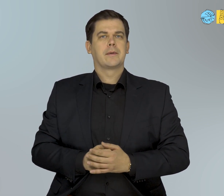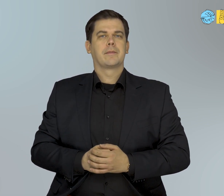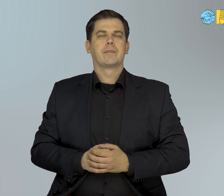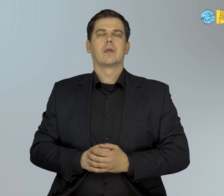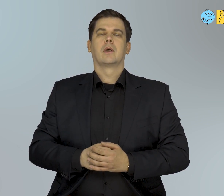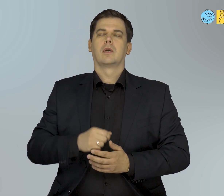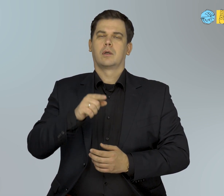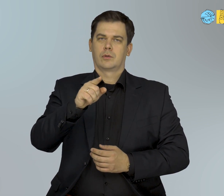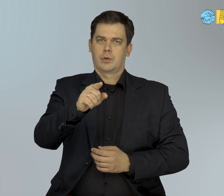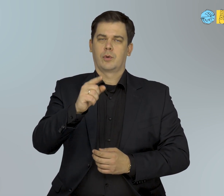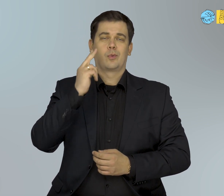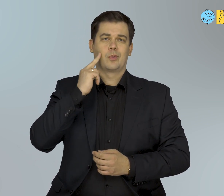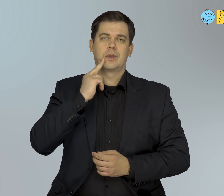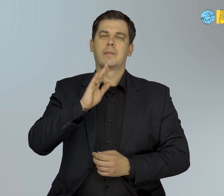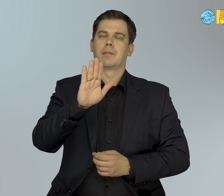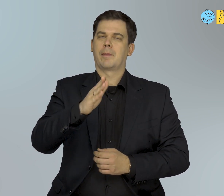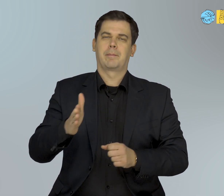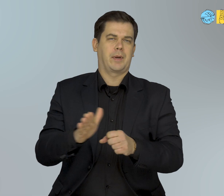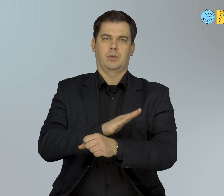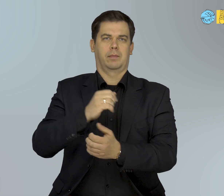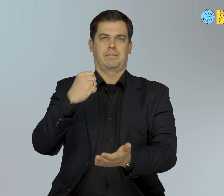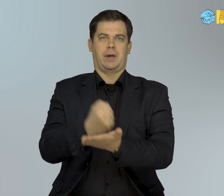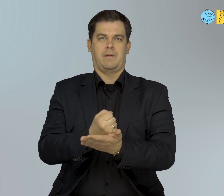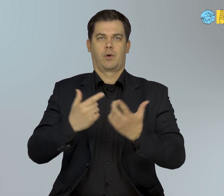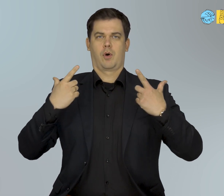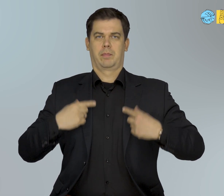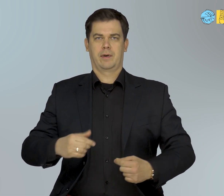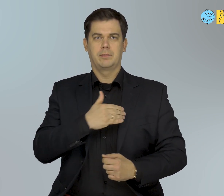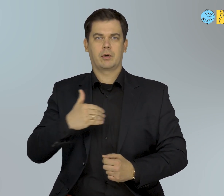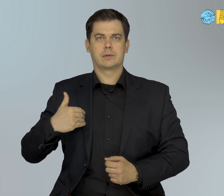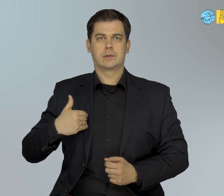Jesteście pełnoprawnymi obywatelami Polski